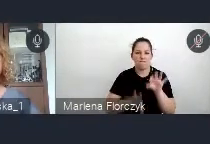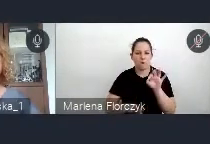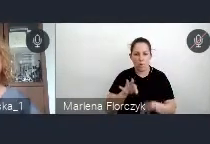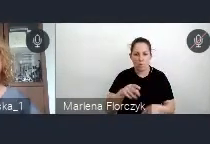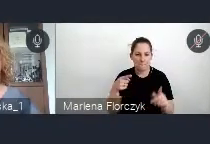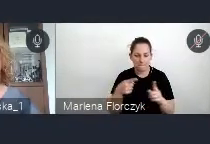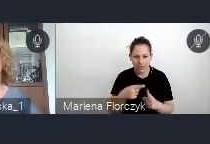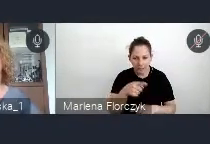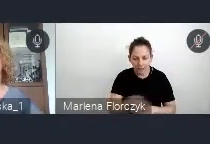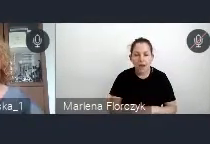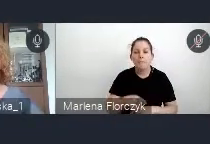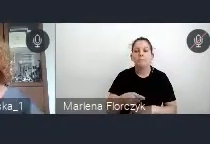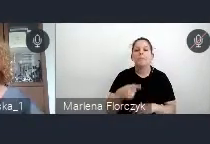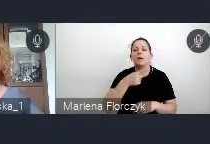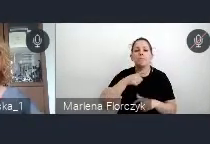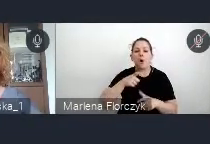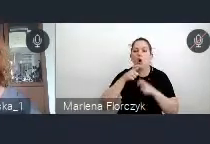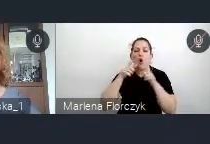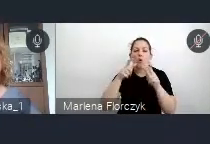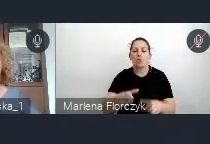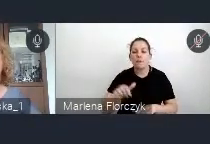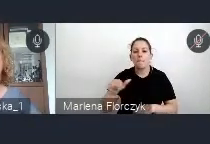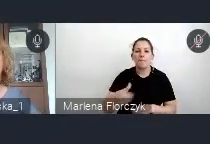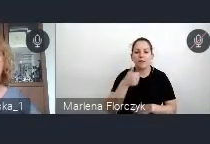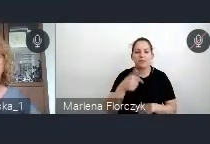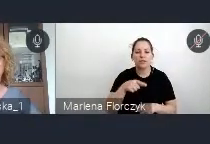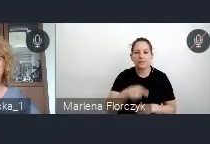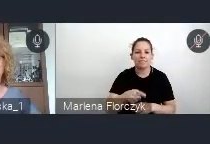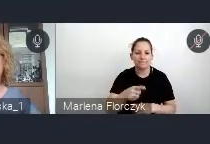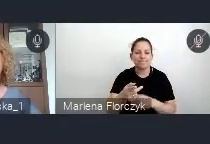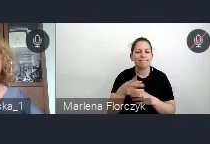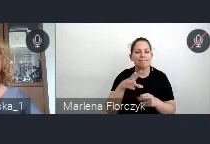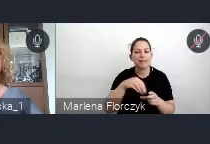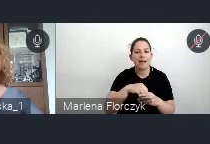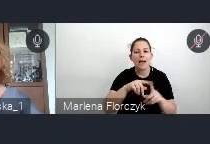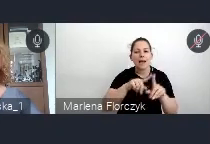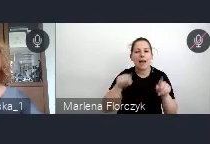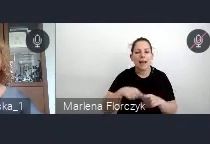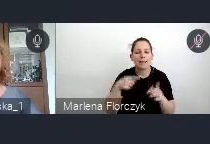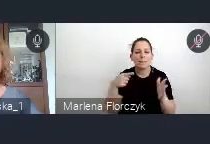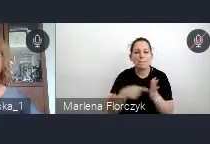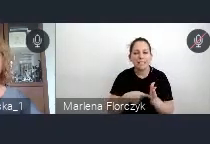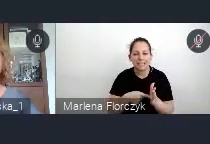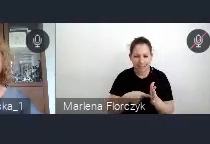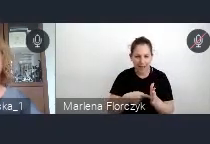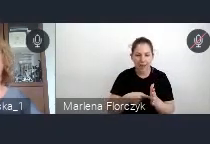podczas którego ogłoszono pierwszych sygnatariuszy kart Misji. Tutaj są też one wymienione,